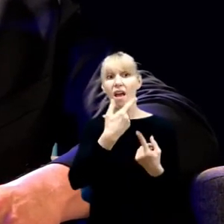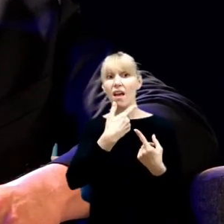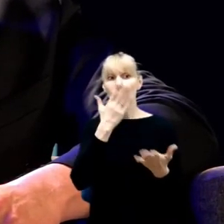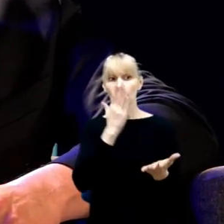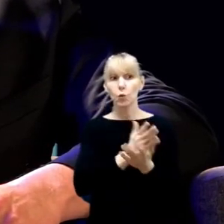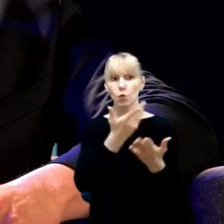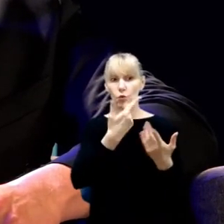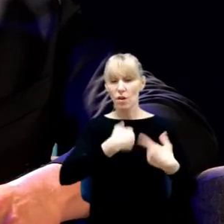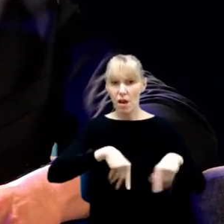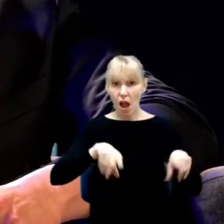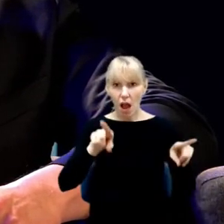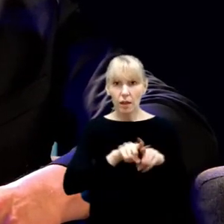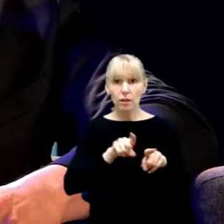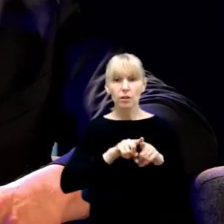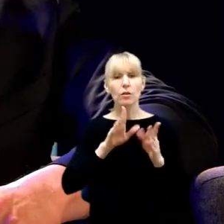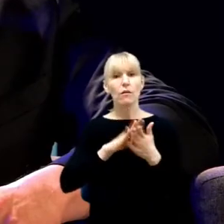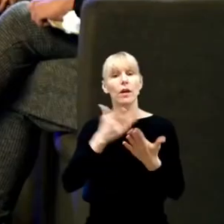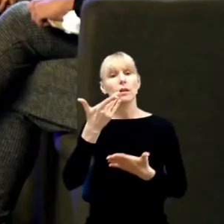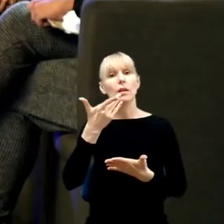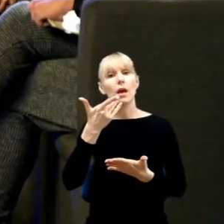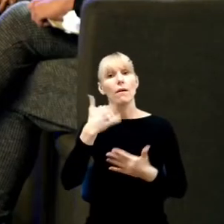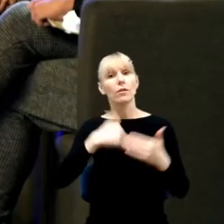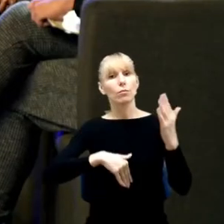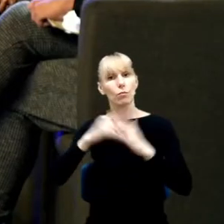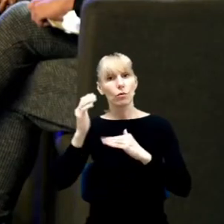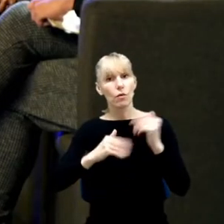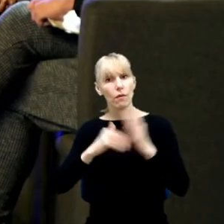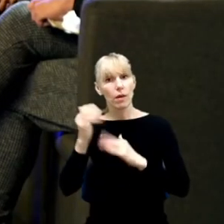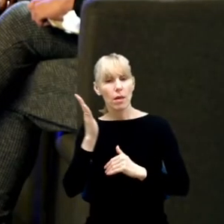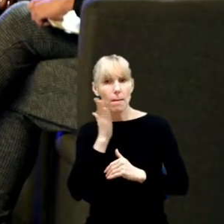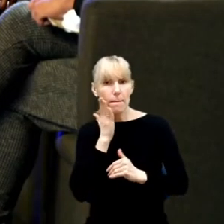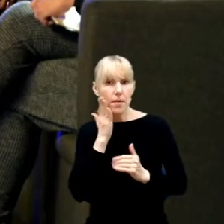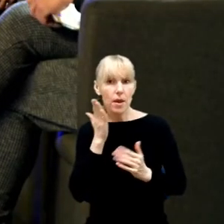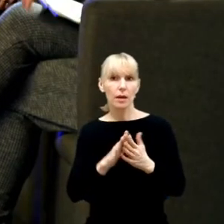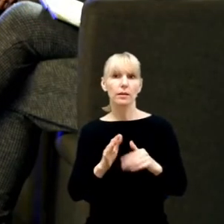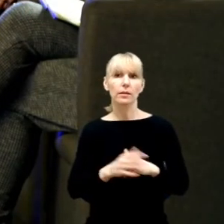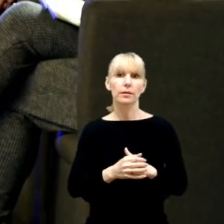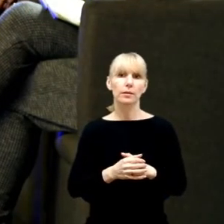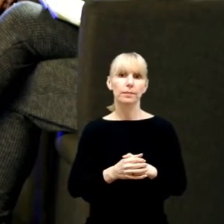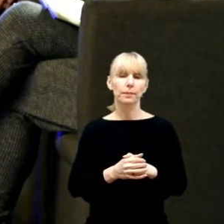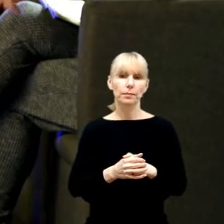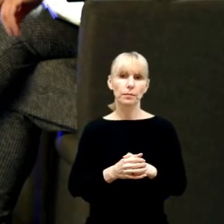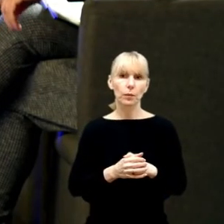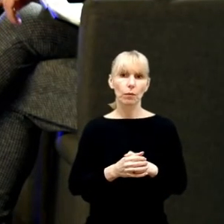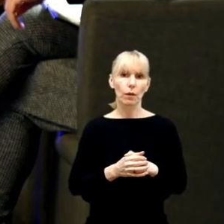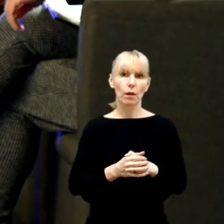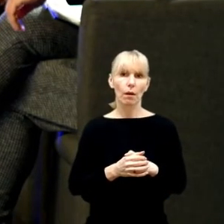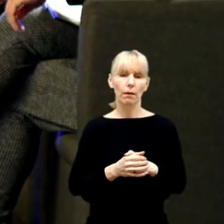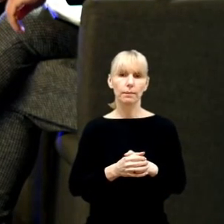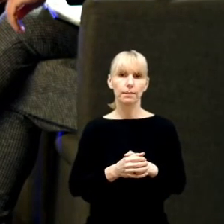i średnich miastach siłami wymienionych przeze mnie, oczywiście siłami nie tylko ich, ale współczesnictwo,